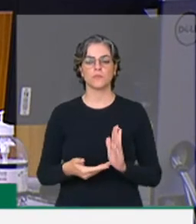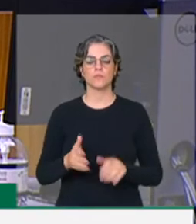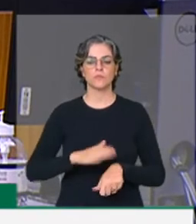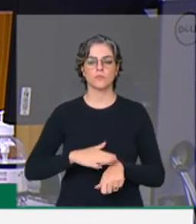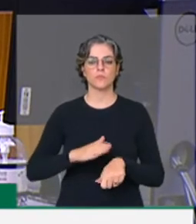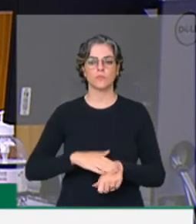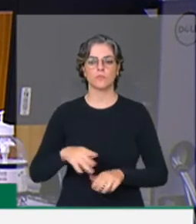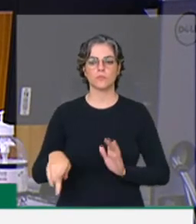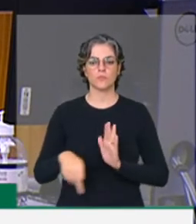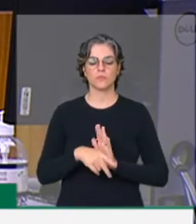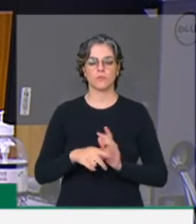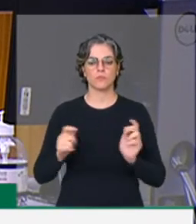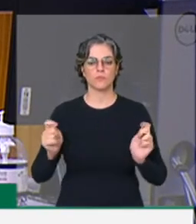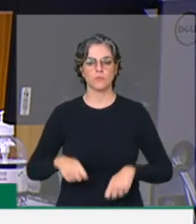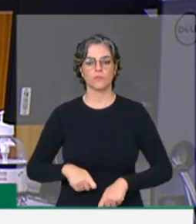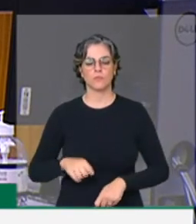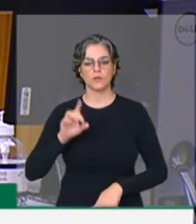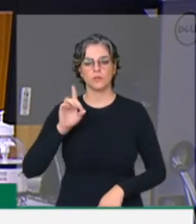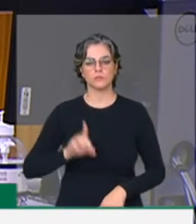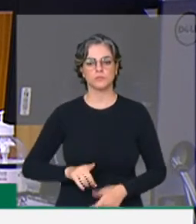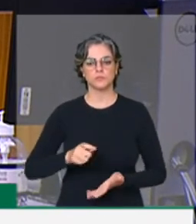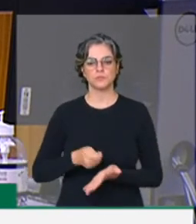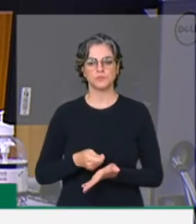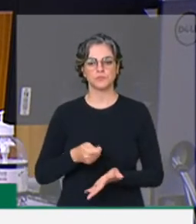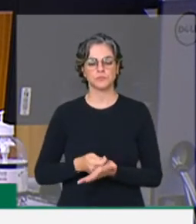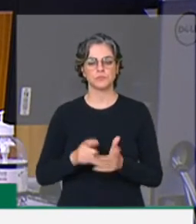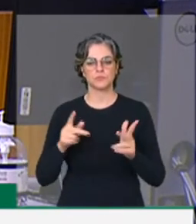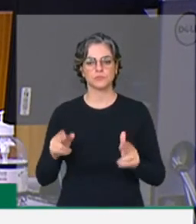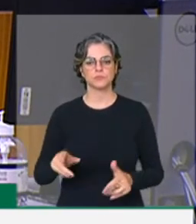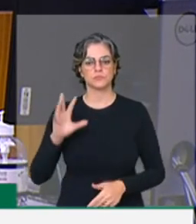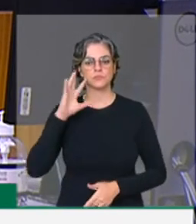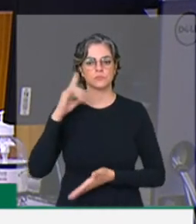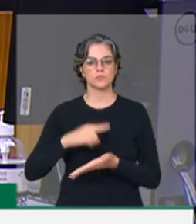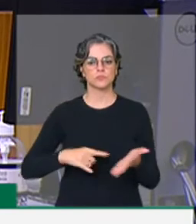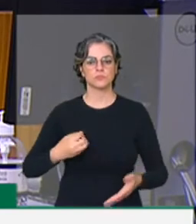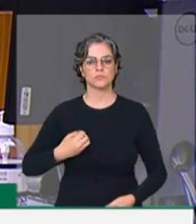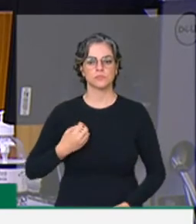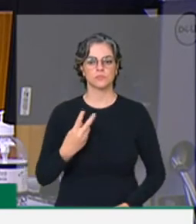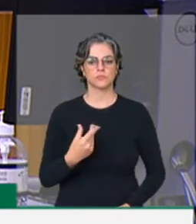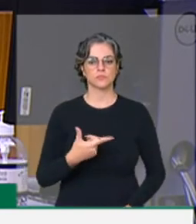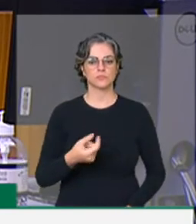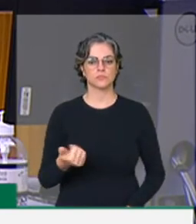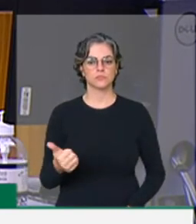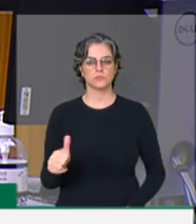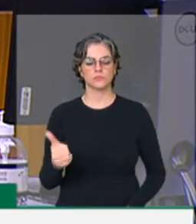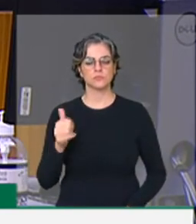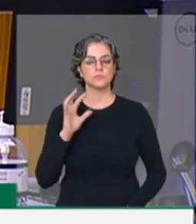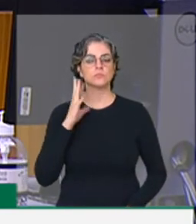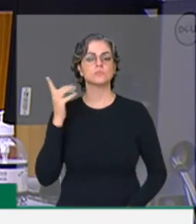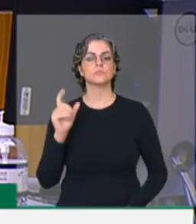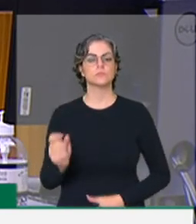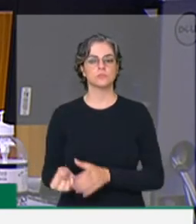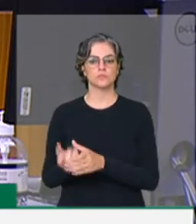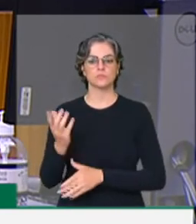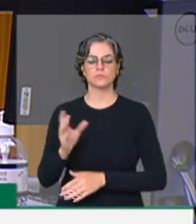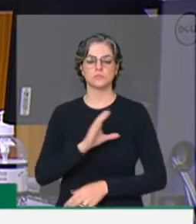DE SUAS ATRIBUIÇÕES E DE CONFORMIDADE E DE CONFORMIDADE COM A RESOLUÇÃO N °. 2/20 SE RESOLVE. INSTALAR O CONSELHO DE ÉTICA E DECORO PARLAMENTAR NO DIA 8 DE ABRIL,